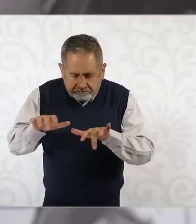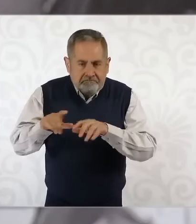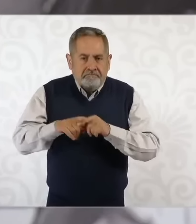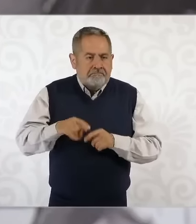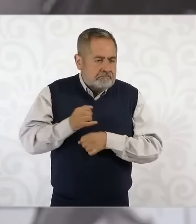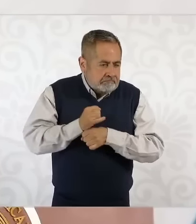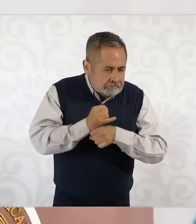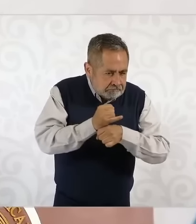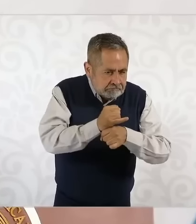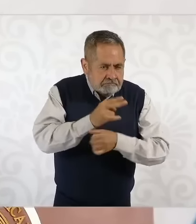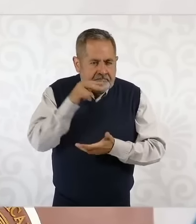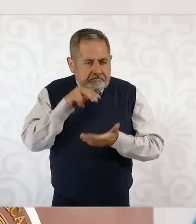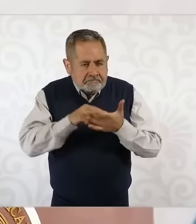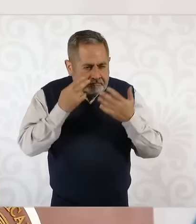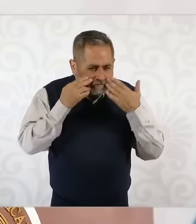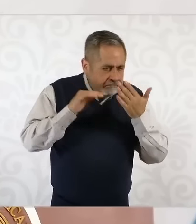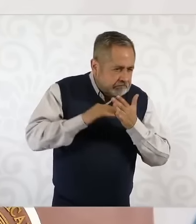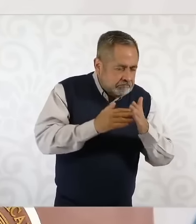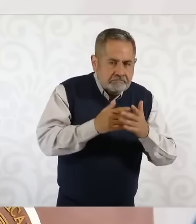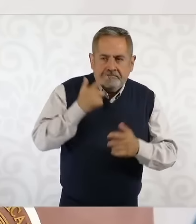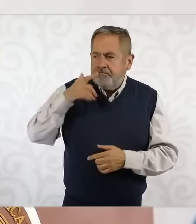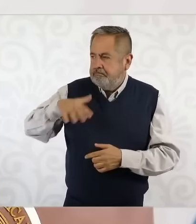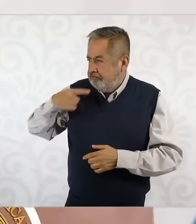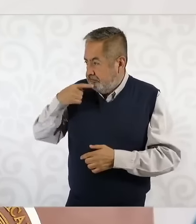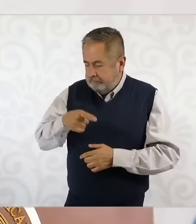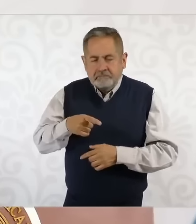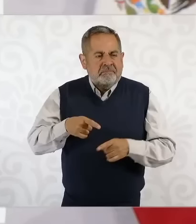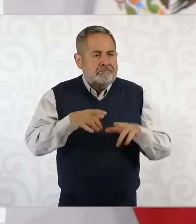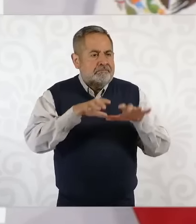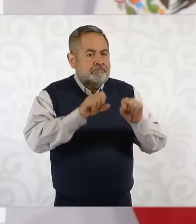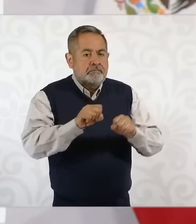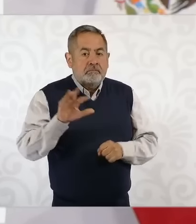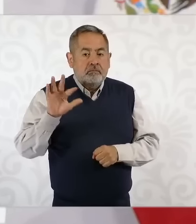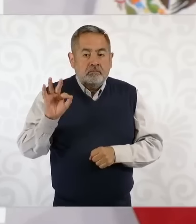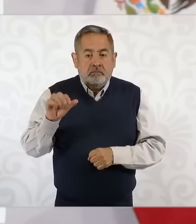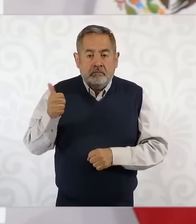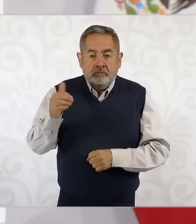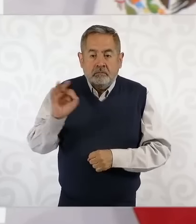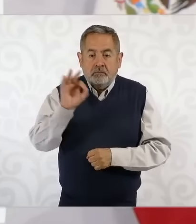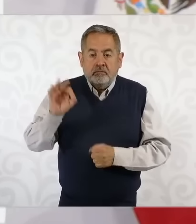territorial, como ya lo informó Marcela, se ha registrado una disminución de 46% en el promedio